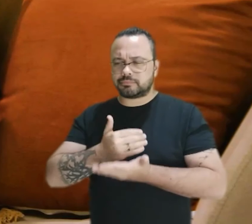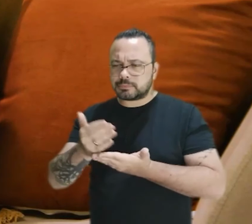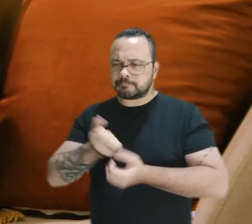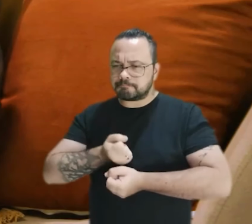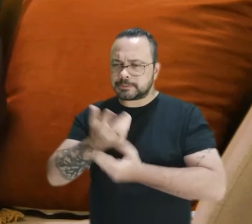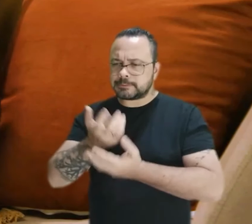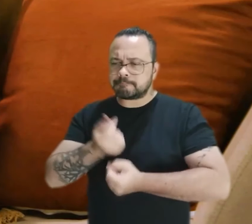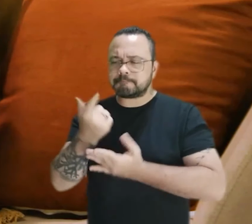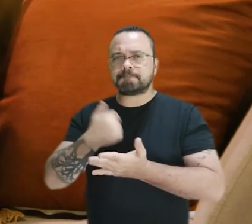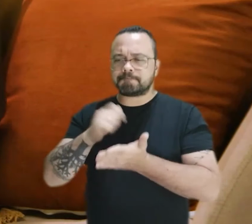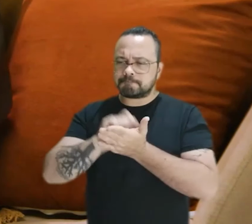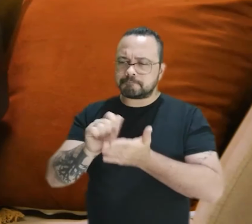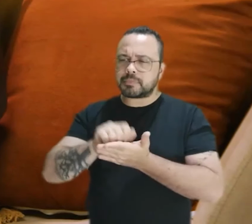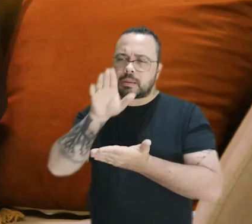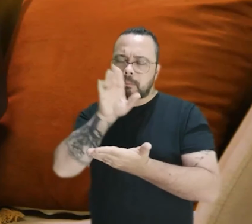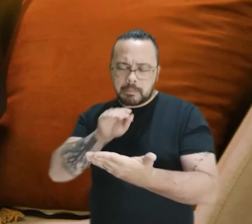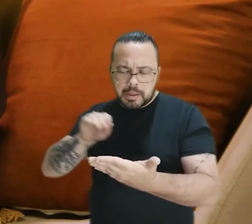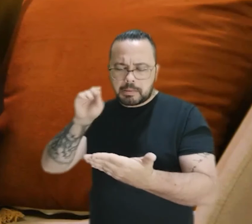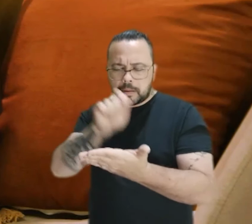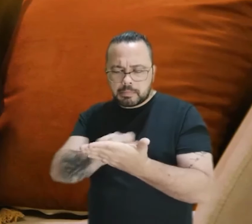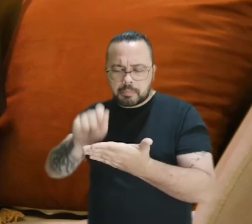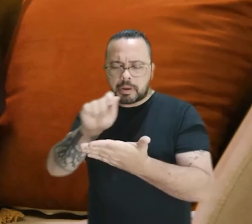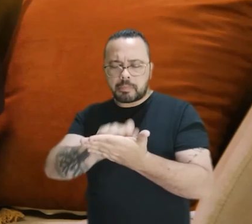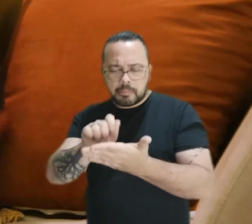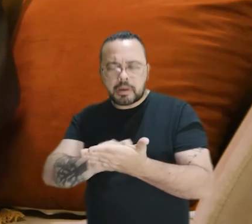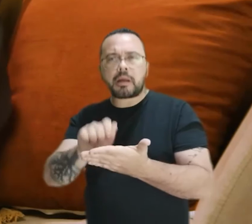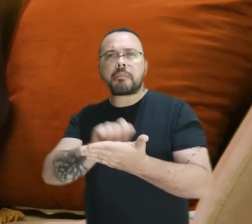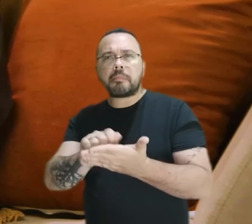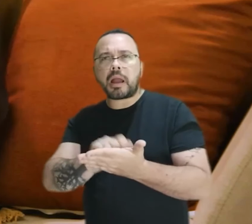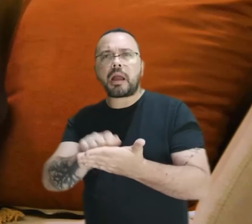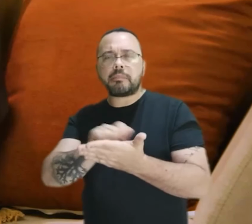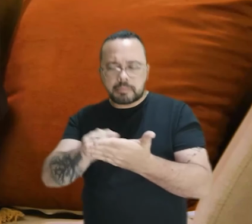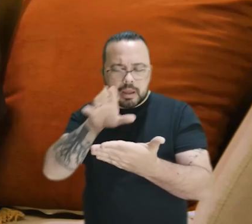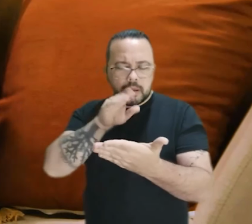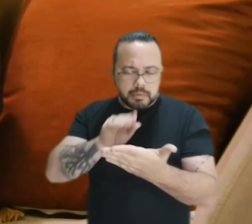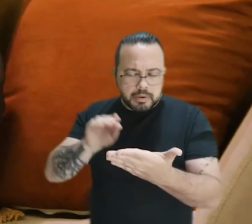Então, sei lá, chegava uma primeira versão do poema,